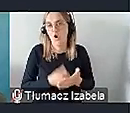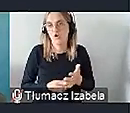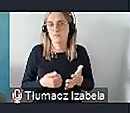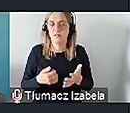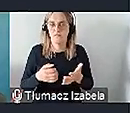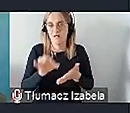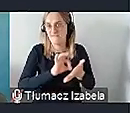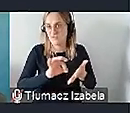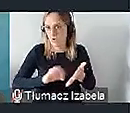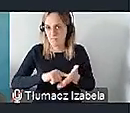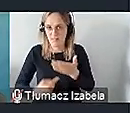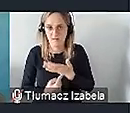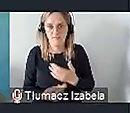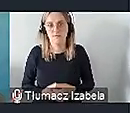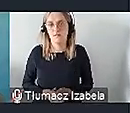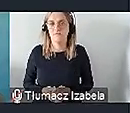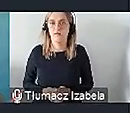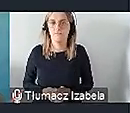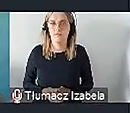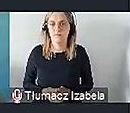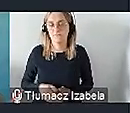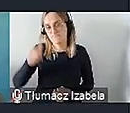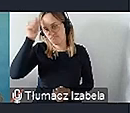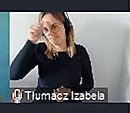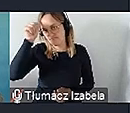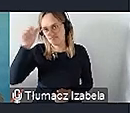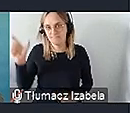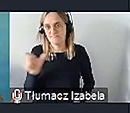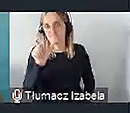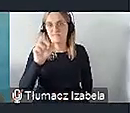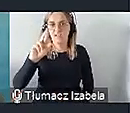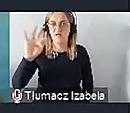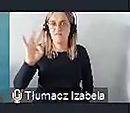I na zastosowanie czegoś, co się nazywa reframingiem.